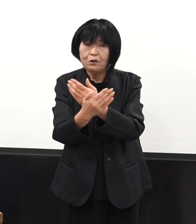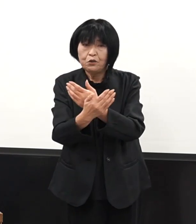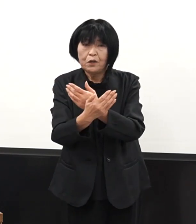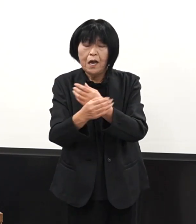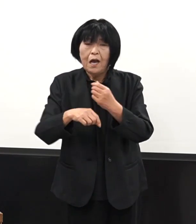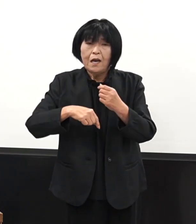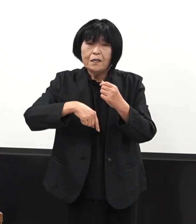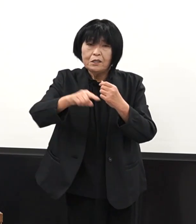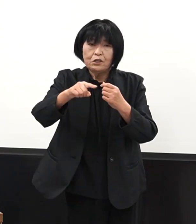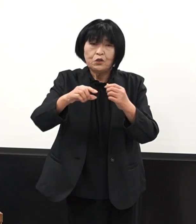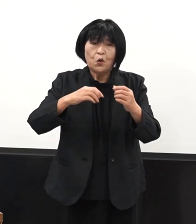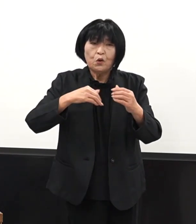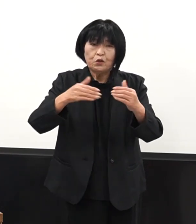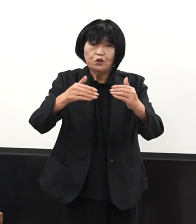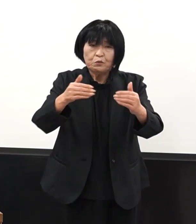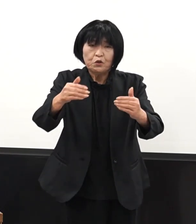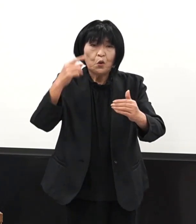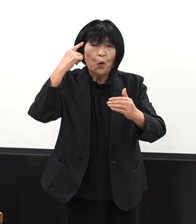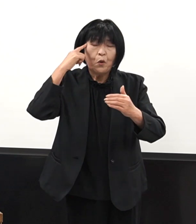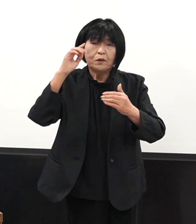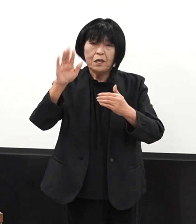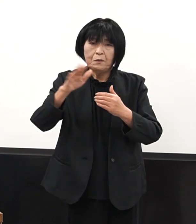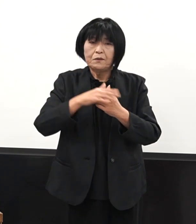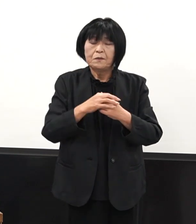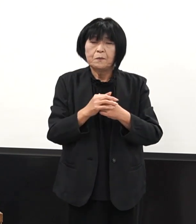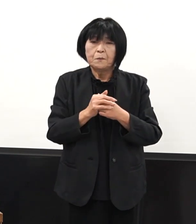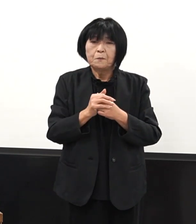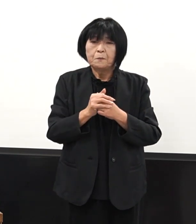一層進むと考えております